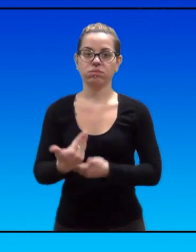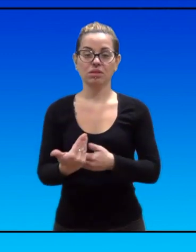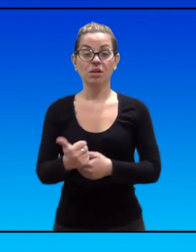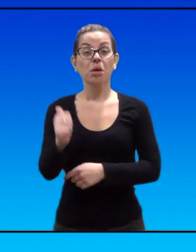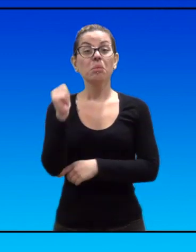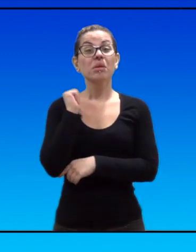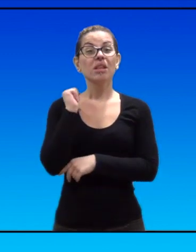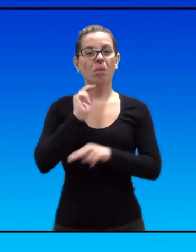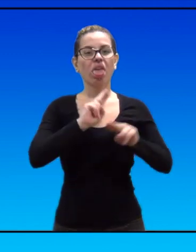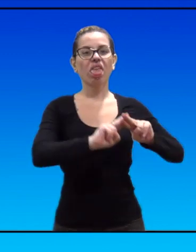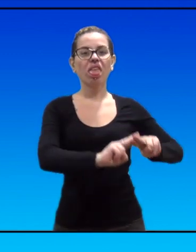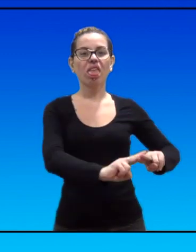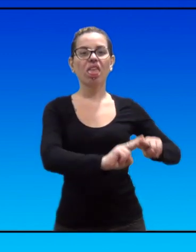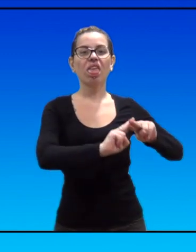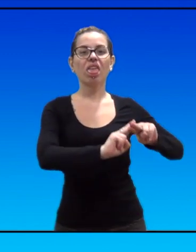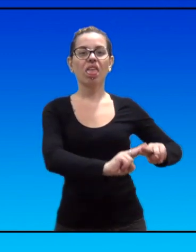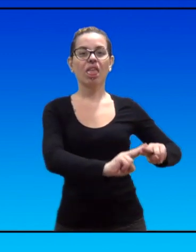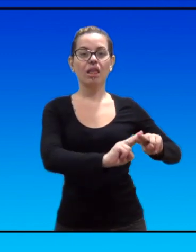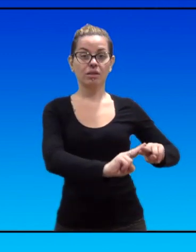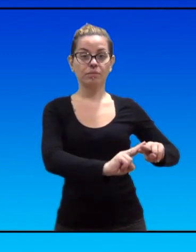dopo essere rimasto fermo per qualche tempo.